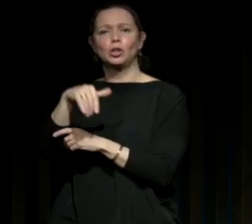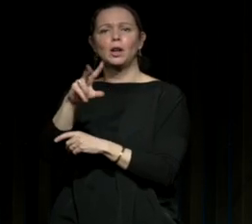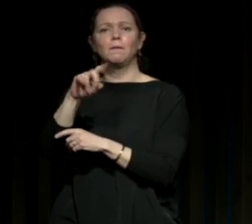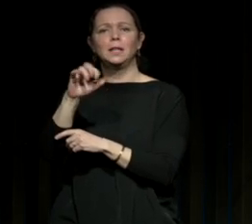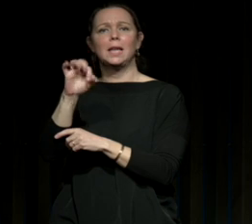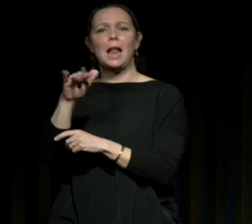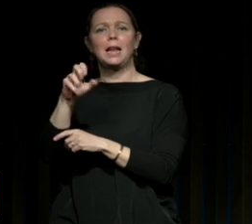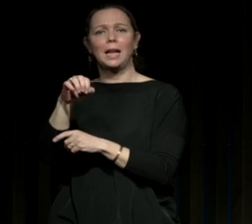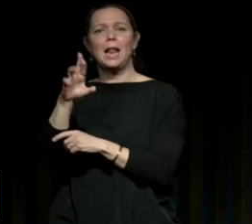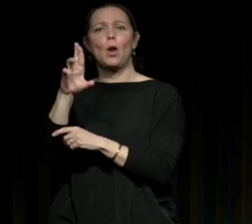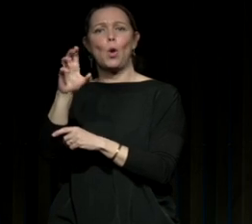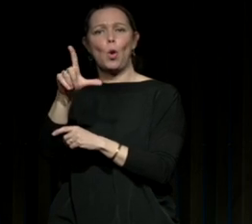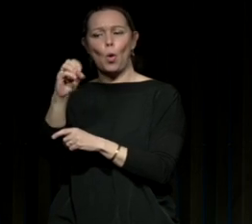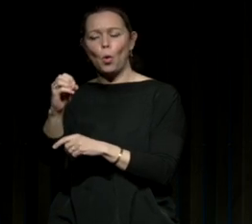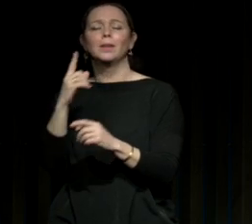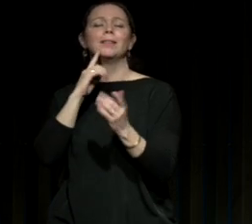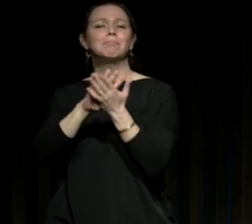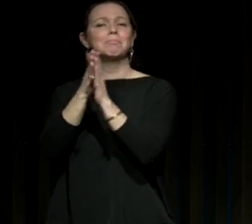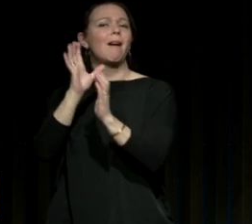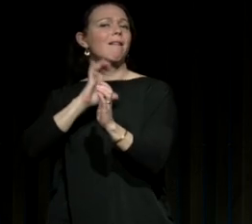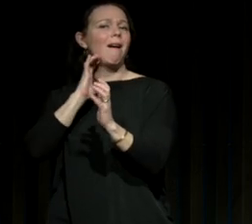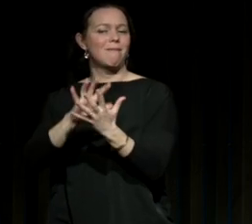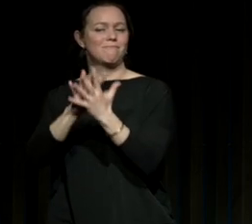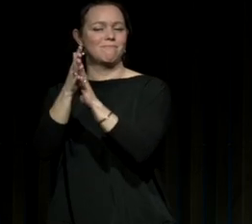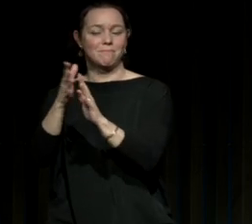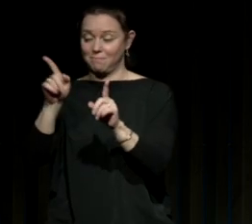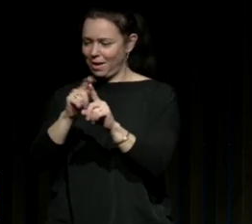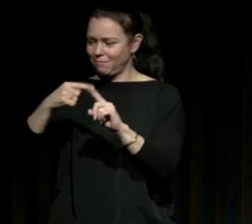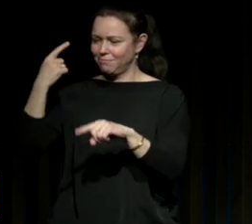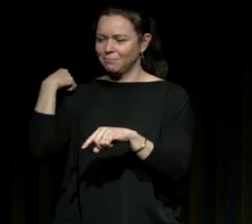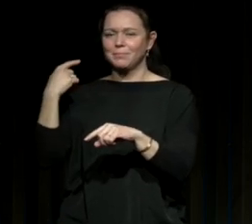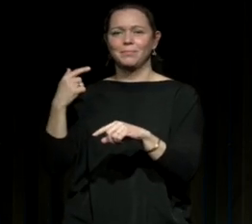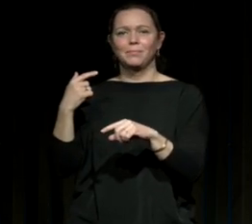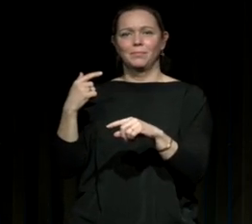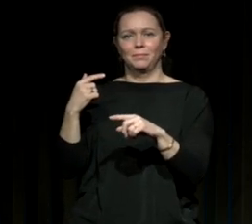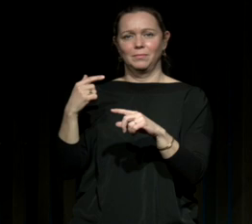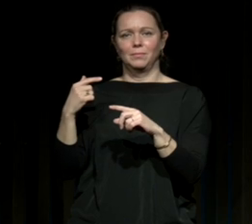gras qui était aussi dans le cadre d'une de nos précédentes collaborations entre la librairie